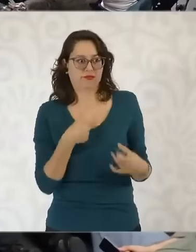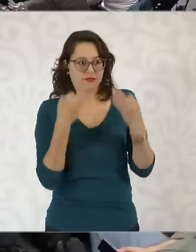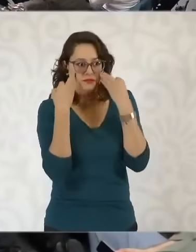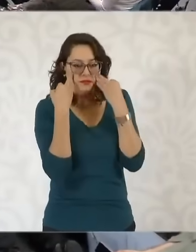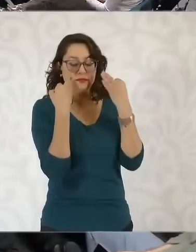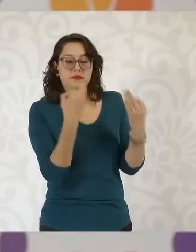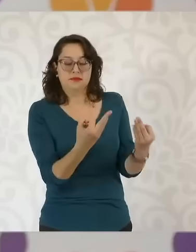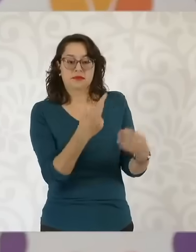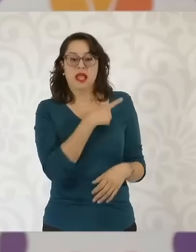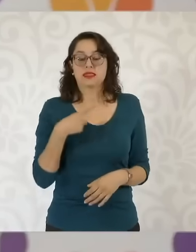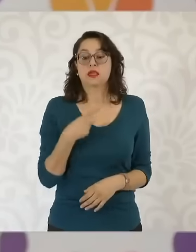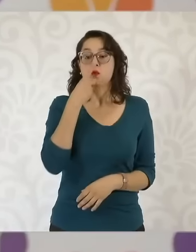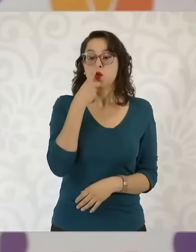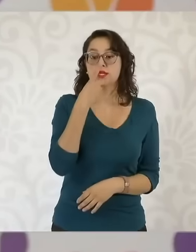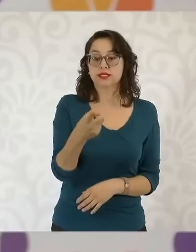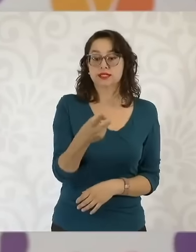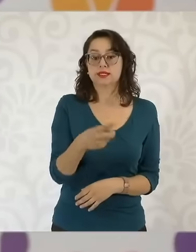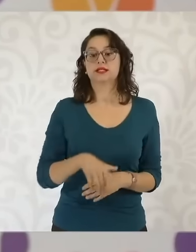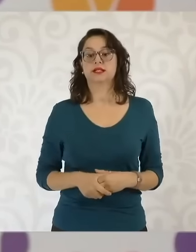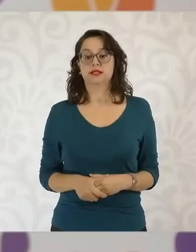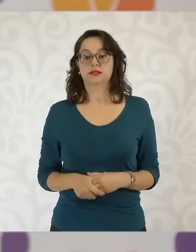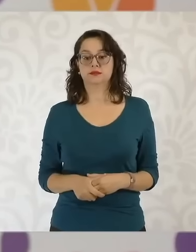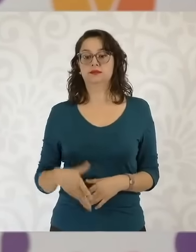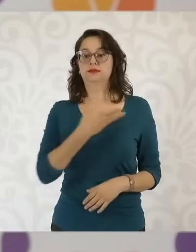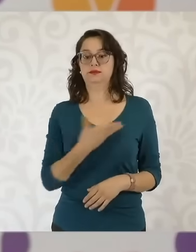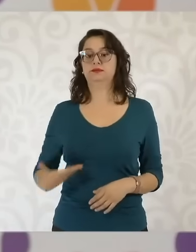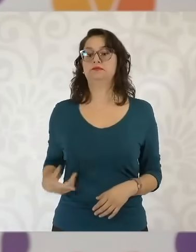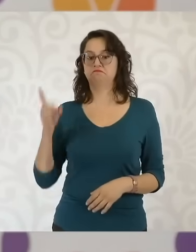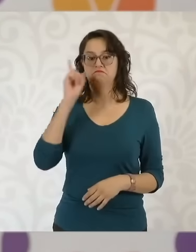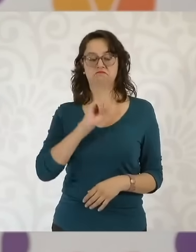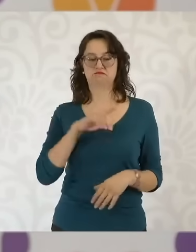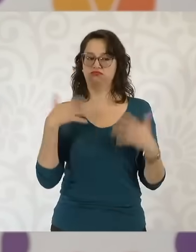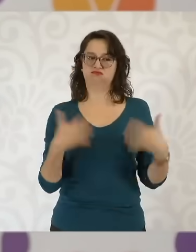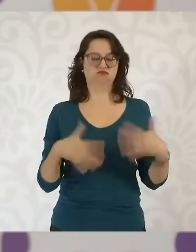Eh, el manejo que hizo nuestra presidenta pues fue espléndido. Este es un resultado